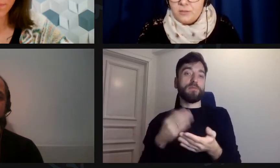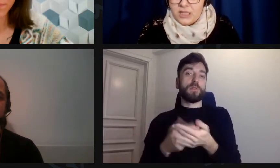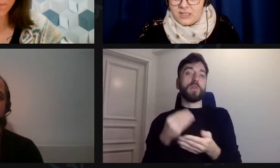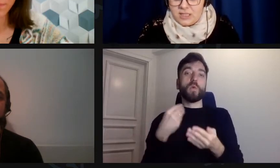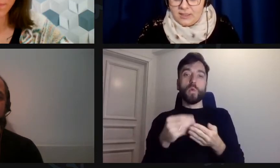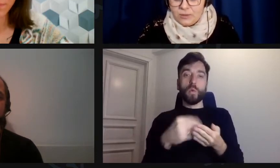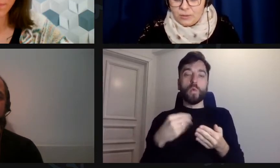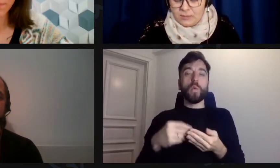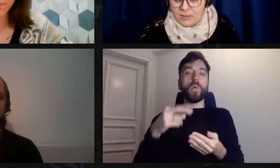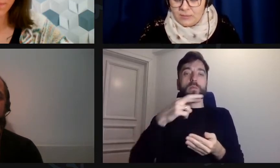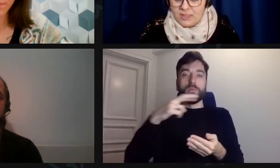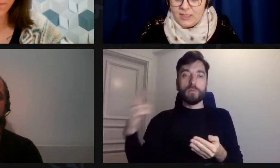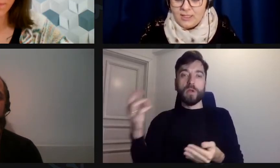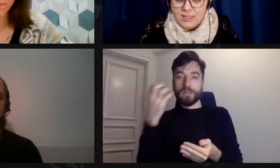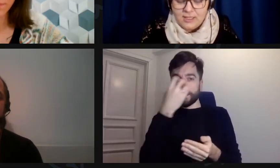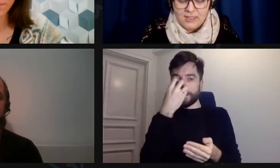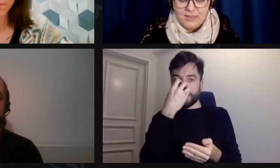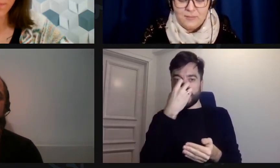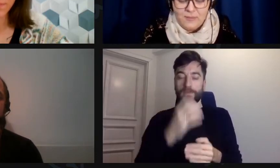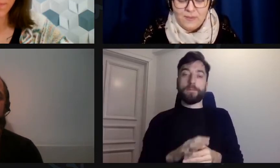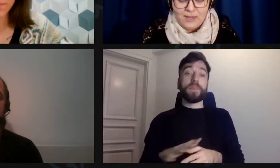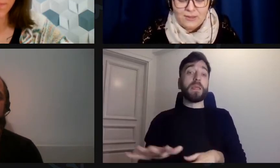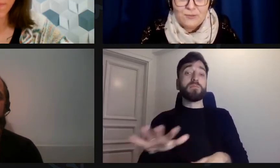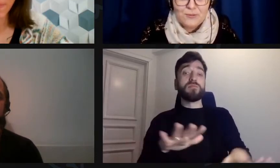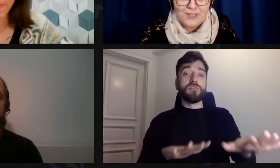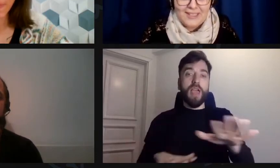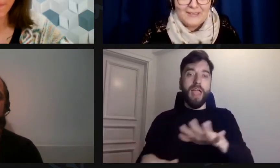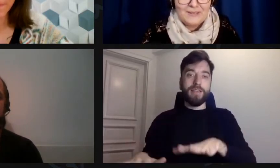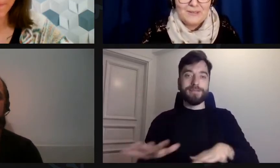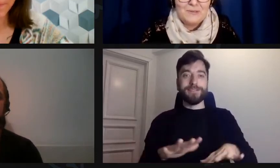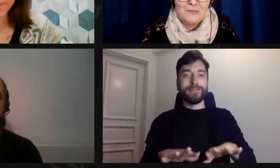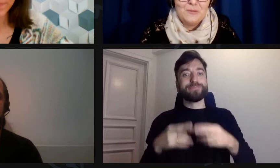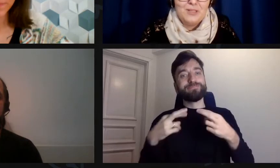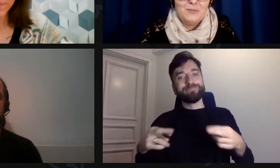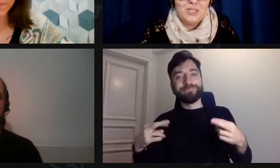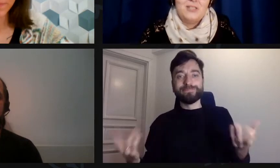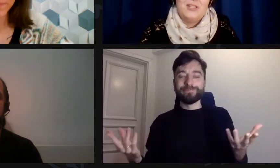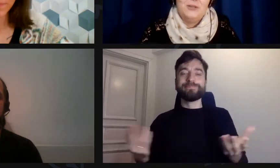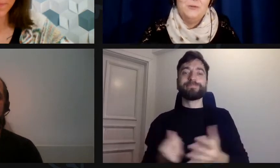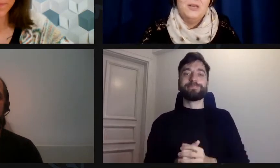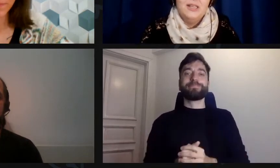Jeśli chodzi o przestrzeń tutaj mamy różnie.